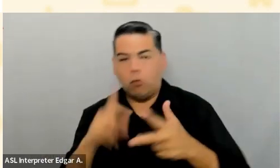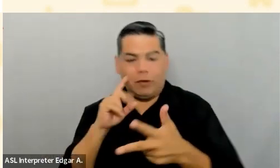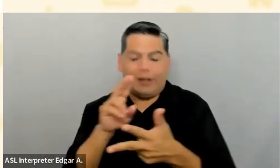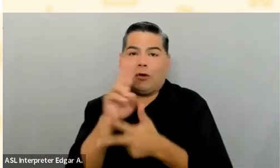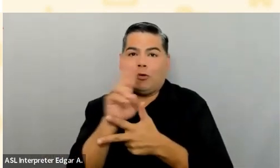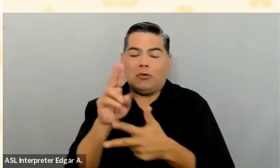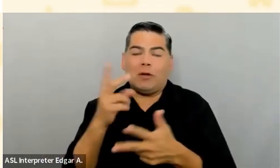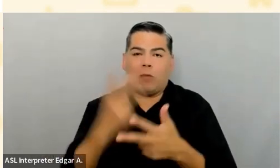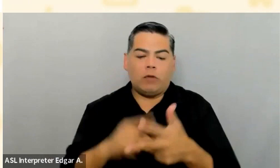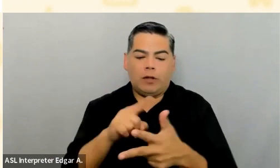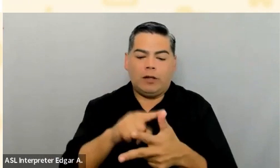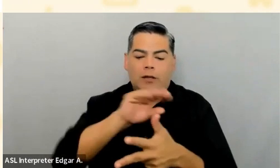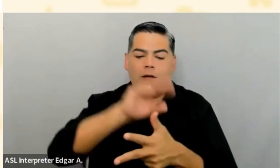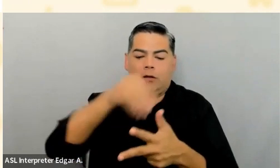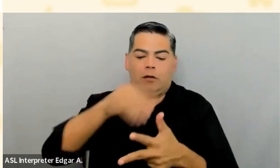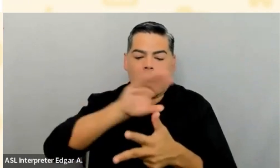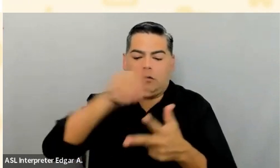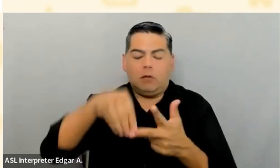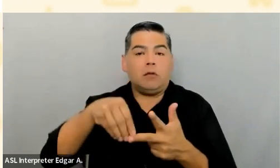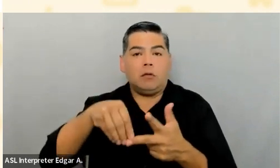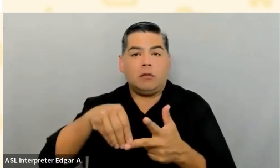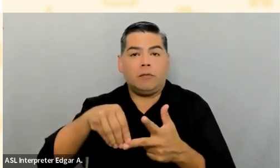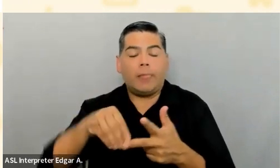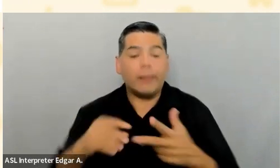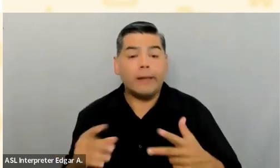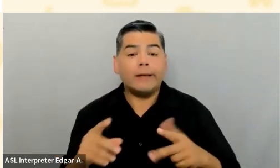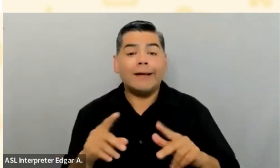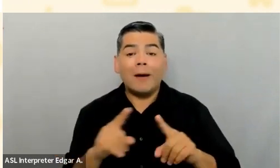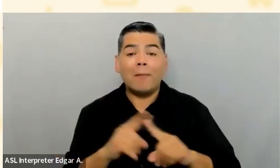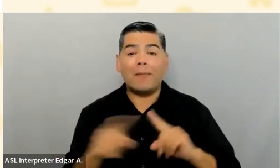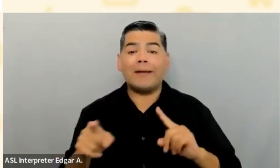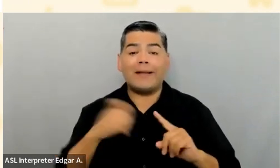Cuando reutilizamos las cosas unos de otros. Pero tienen verificaciones adicionales.